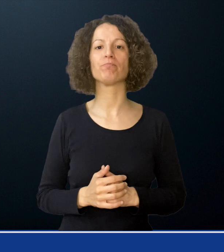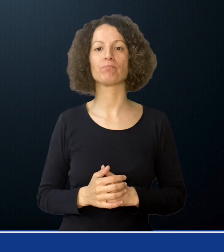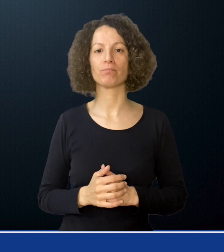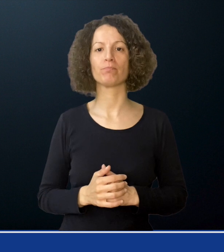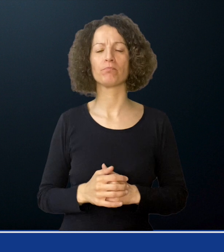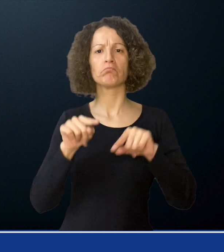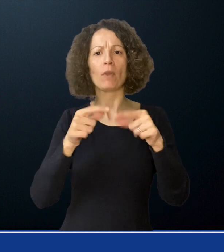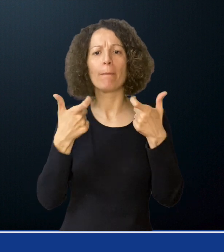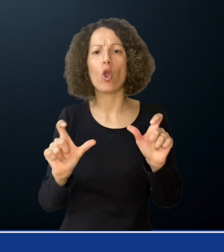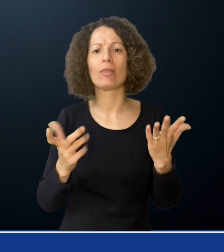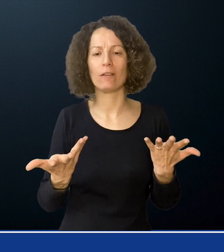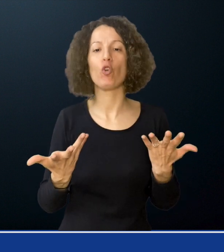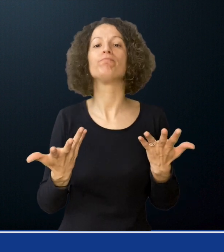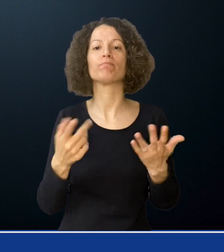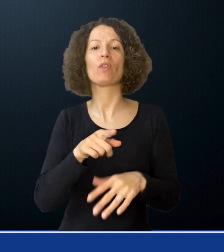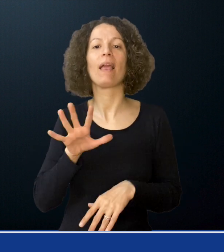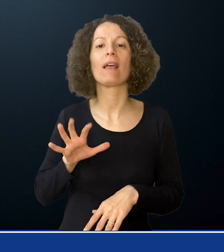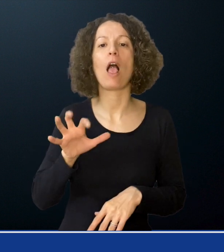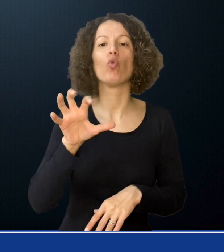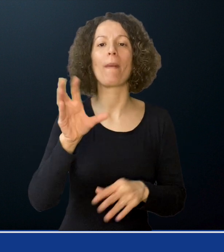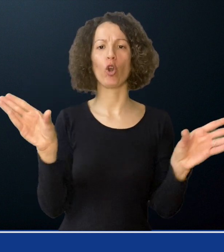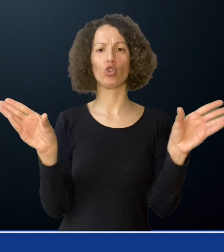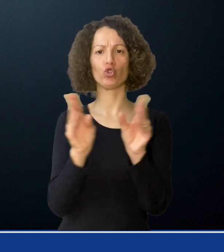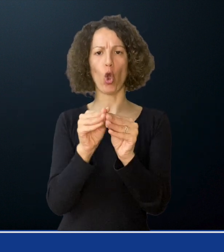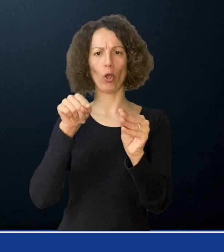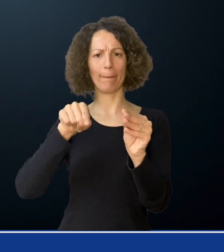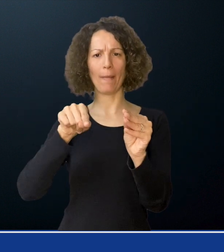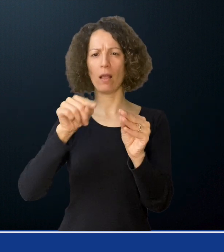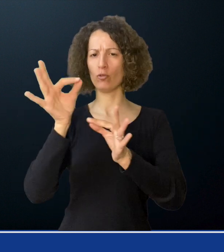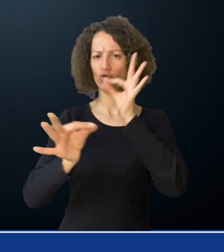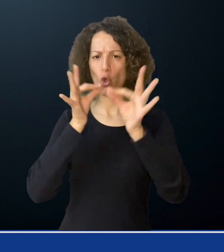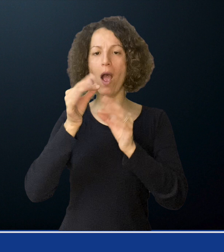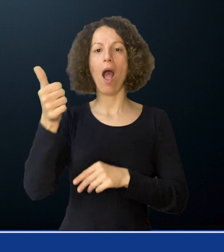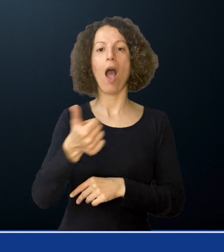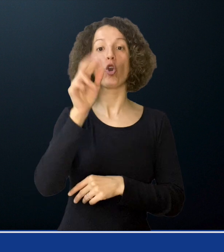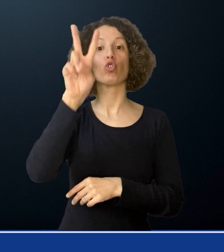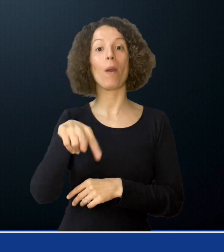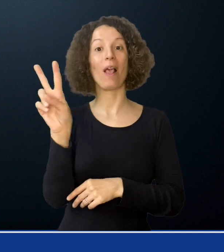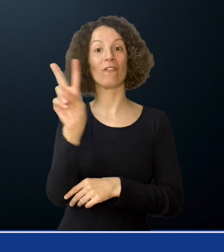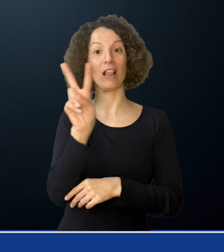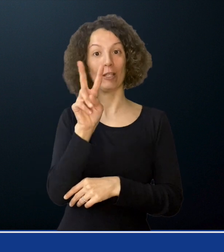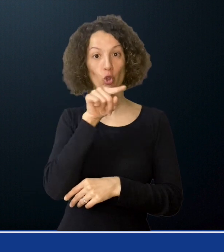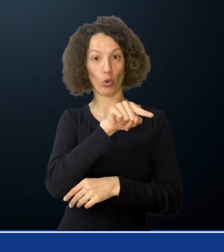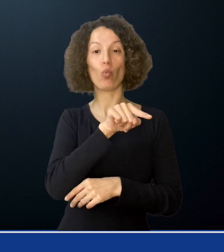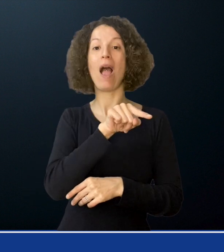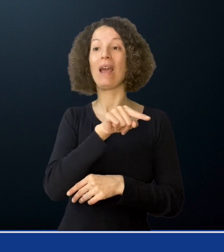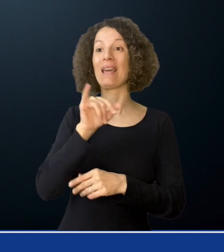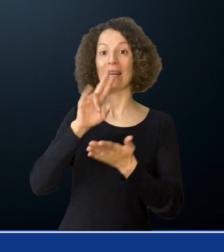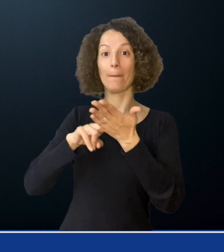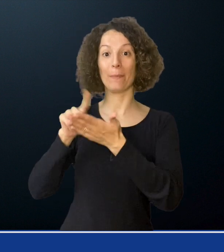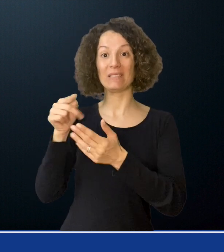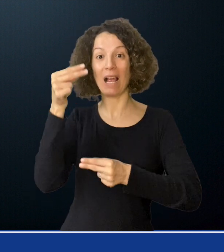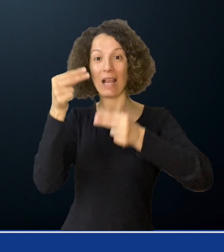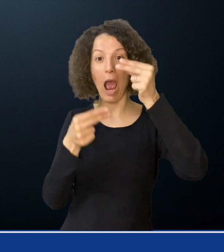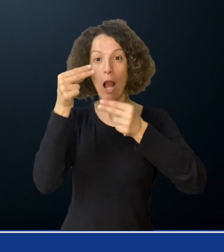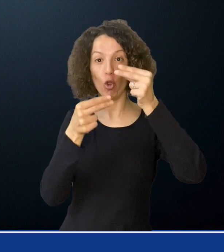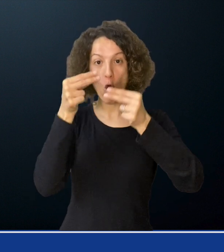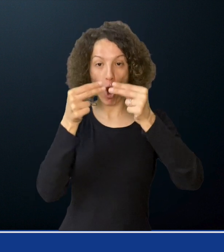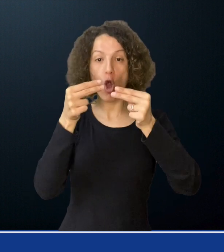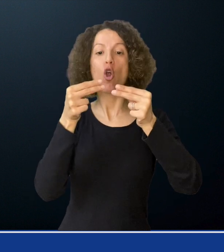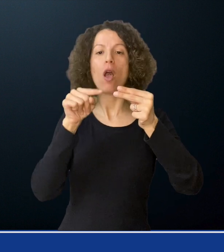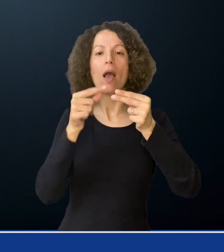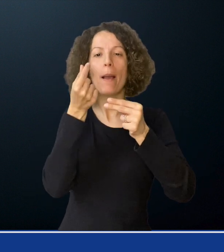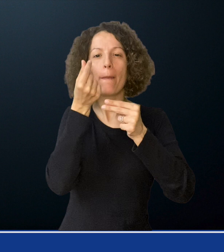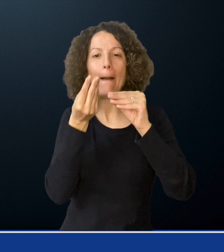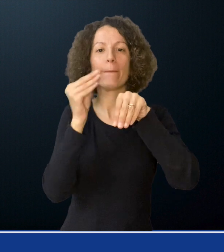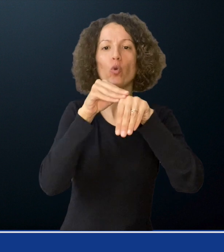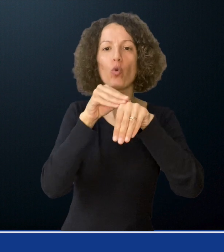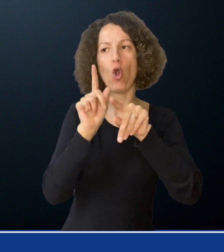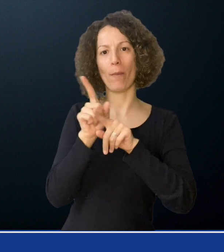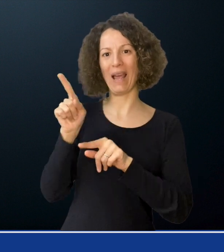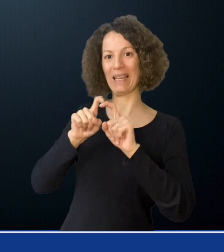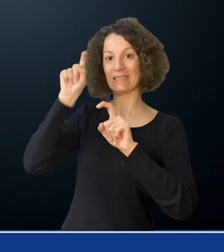Il recupero delle somme effettuato nei primi due mesi del 2023 è derivato da un precedente errore di calcolo da parte INPS